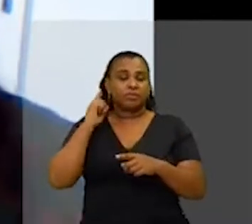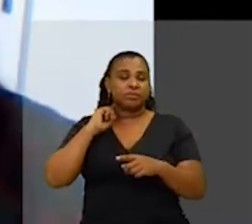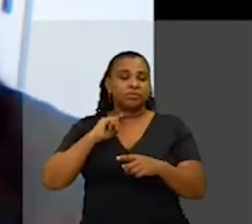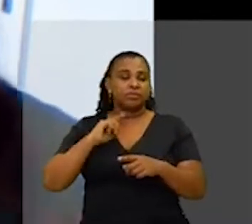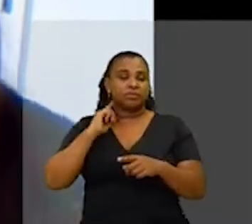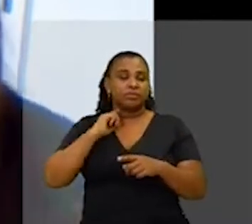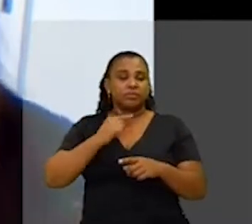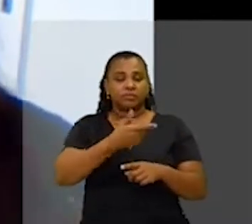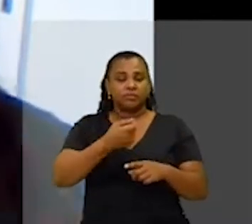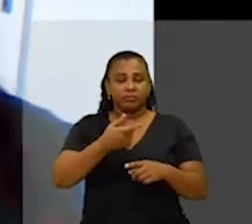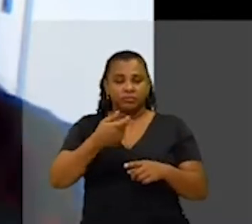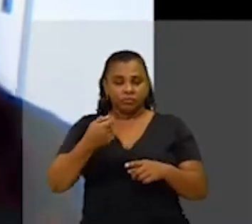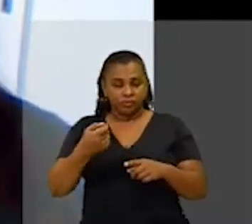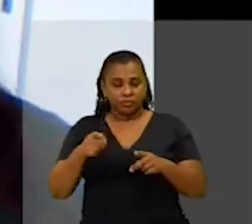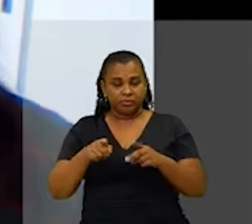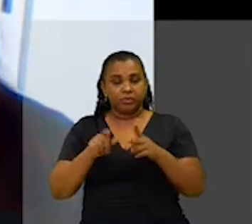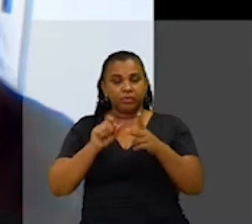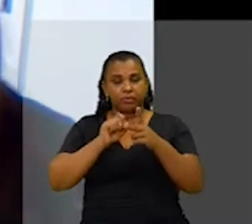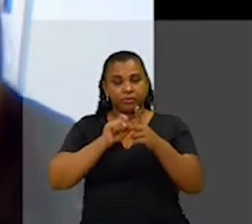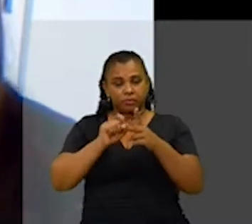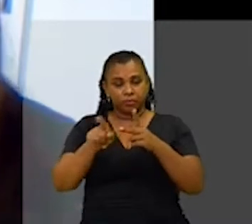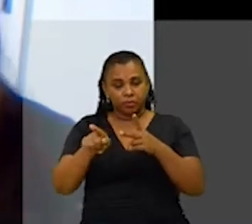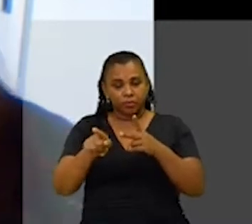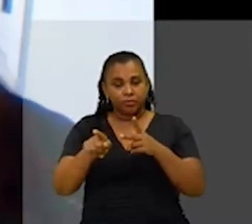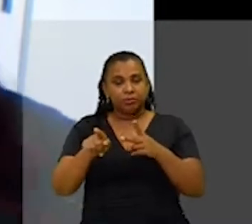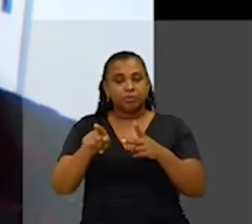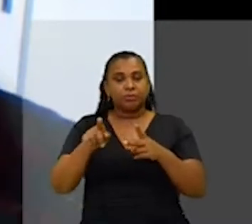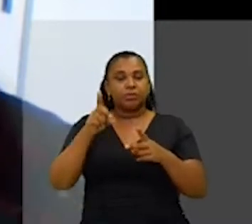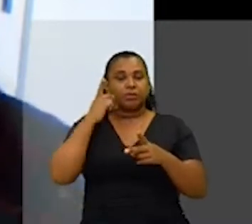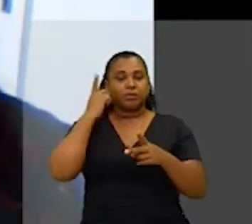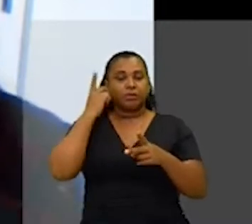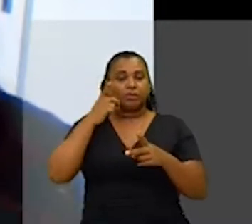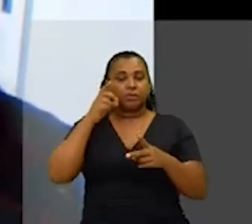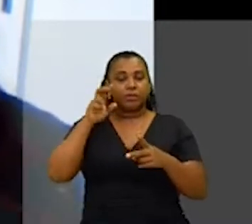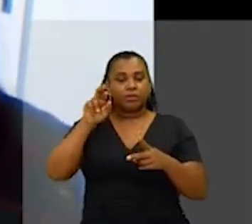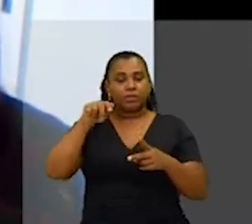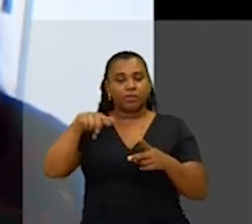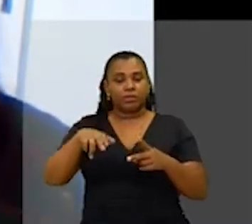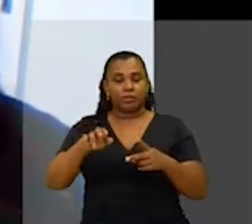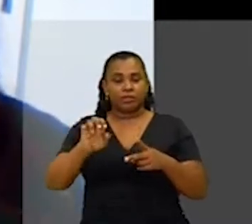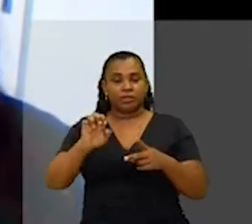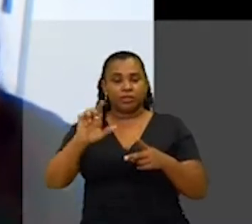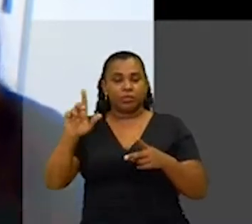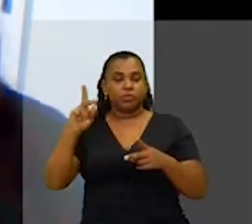e a expulsão também da coisa tava aqui o mar mar quiser mandar pode ser vista de São Paulo